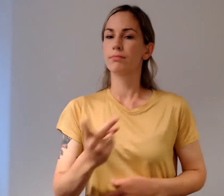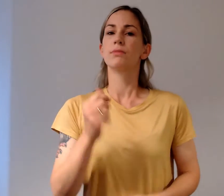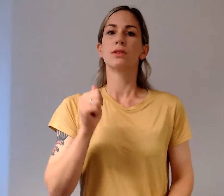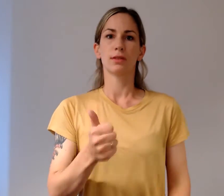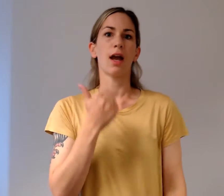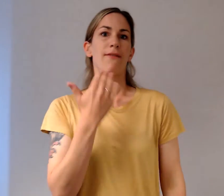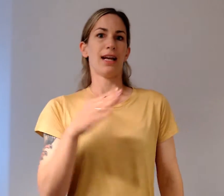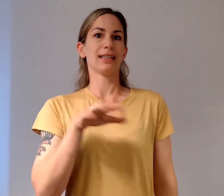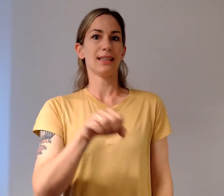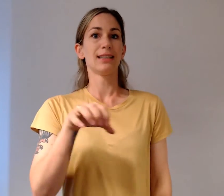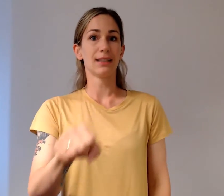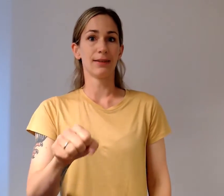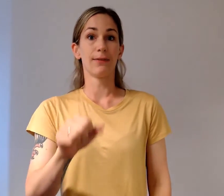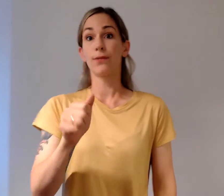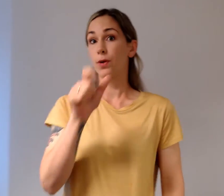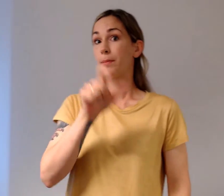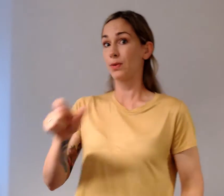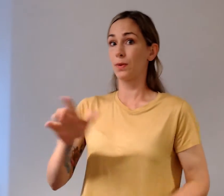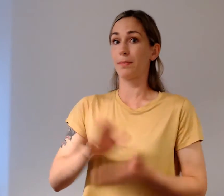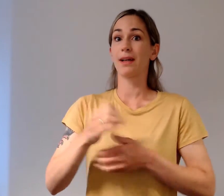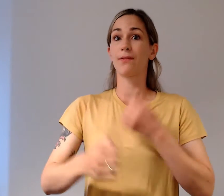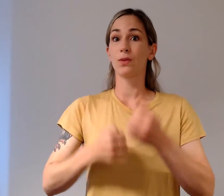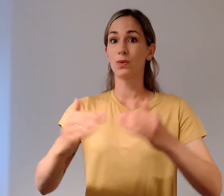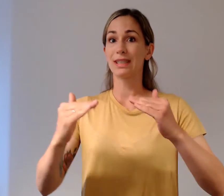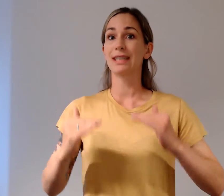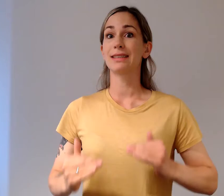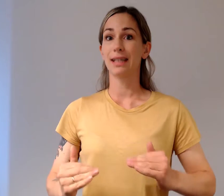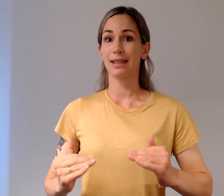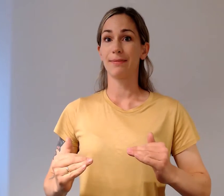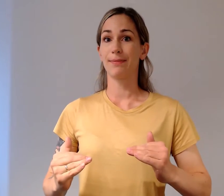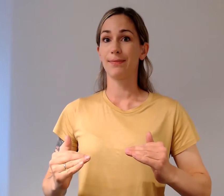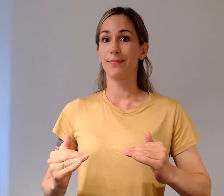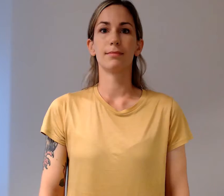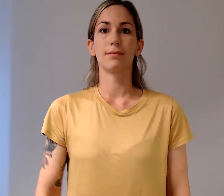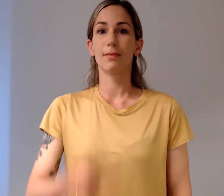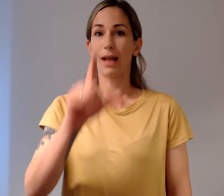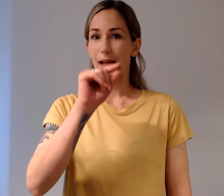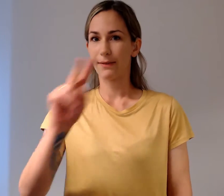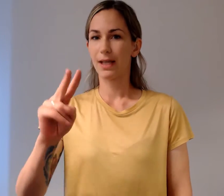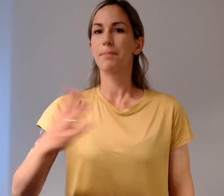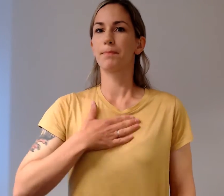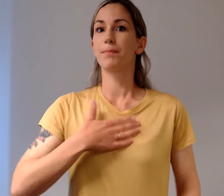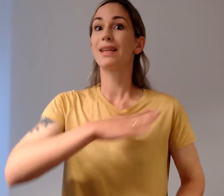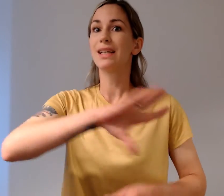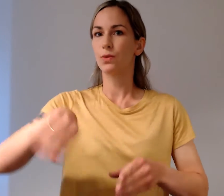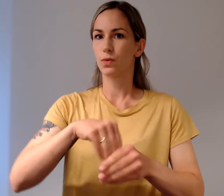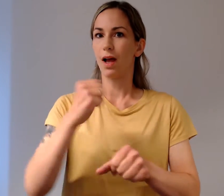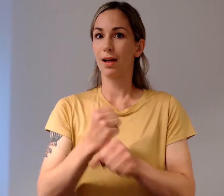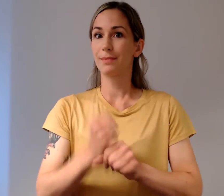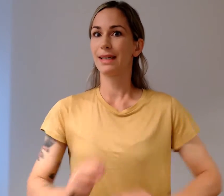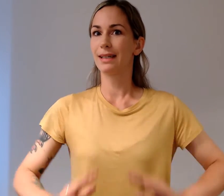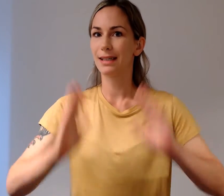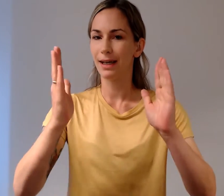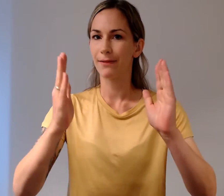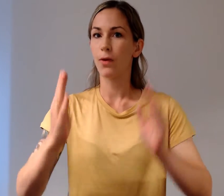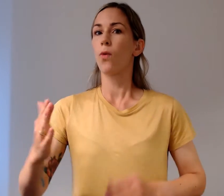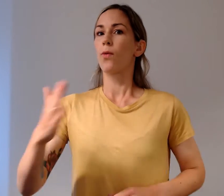være tilgjengelige for personer med funksjonsnedsettelser. SV vil ha et inkluderende arbeidsliv,